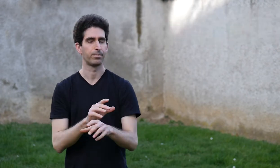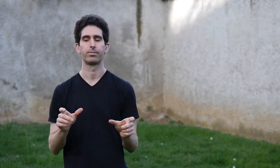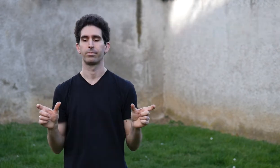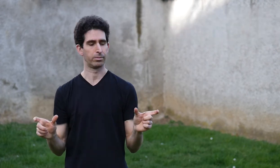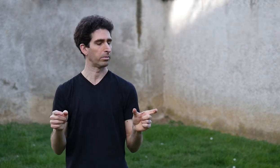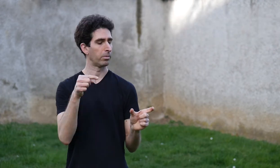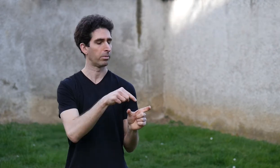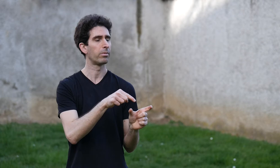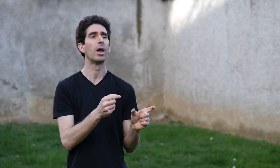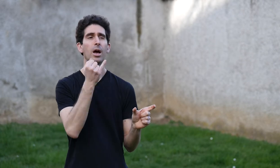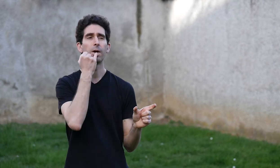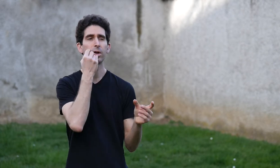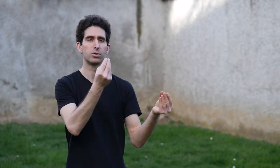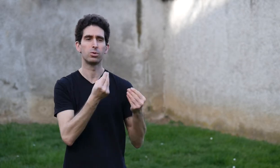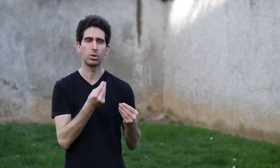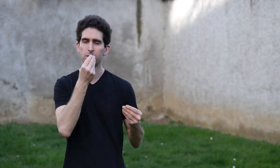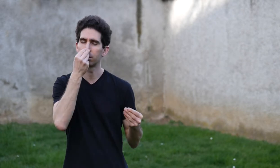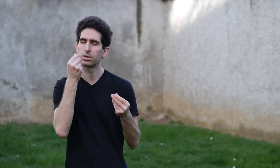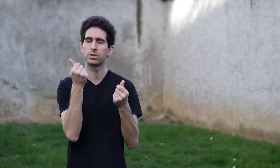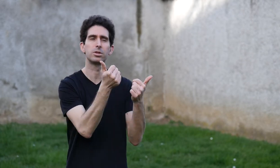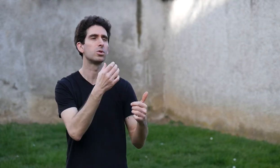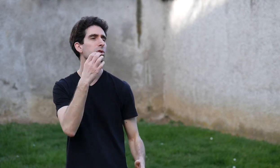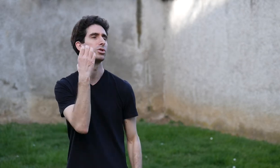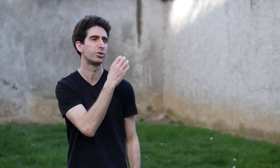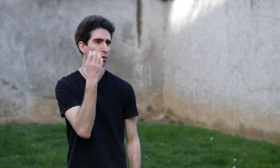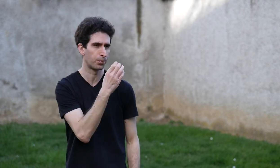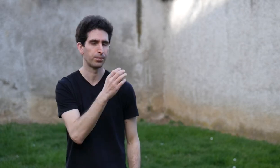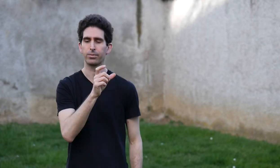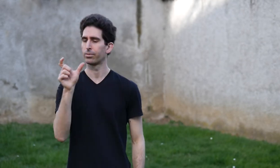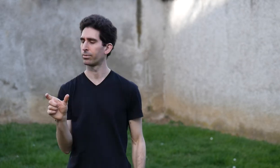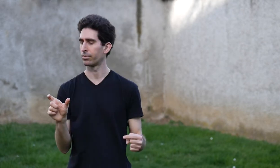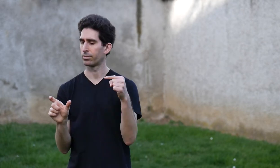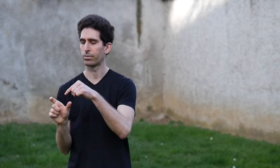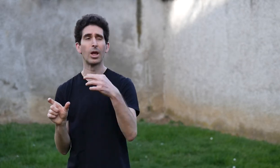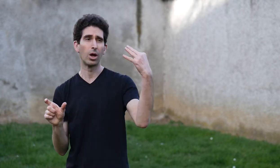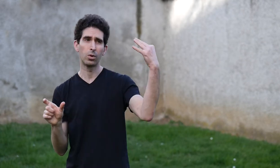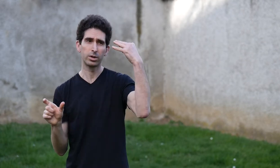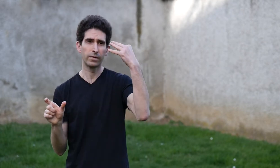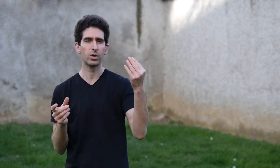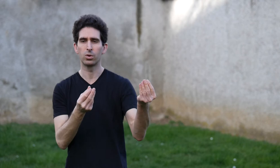Les infrarouges sont à l'origine des sensations de chaleur tandis que les ultraviolets sont responsables